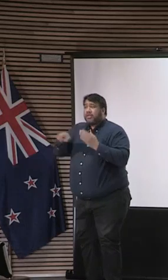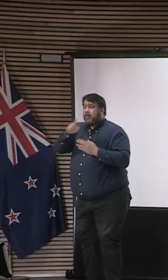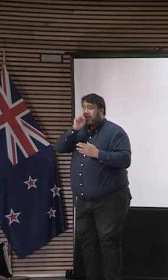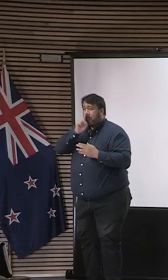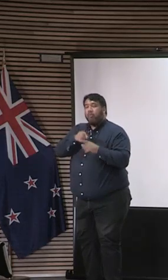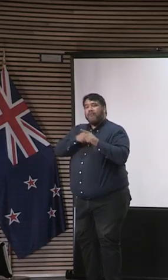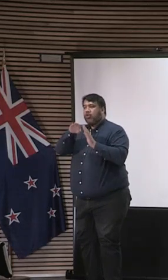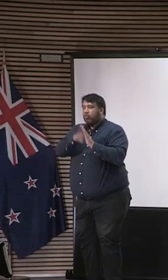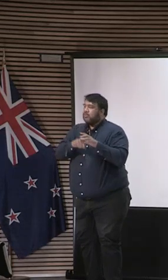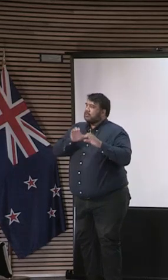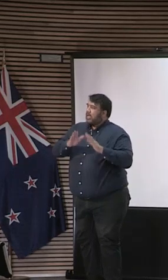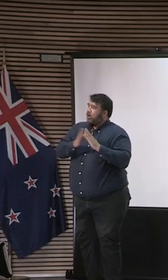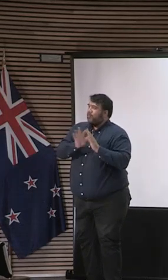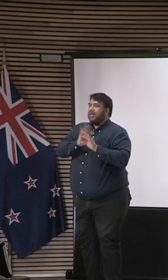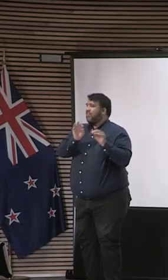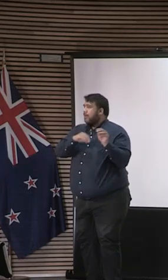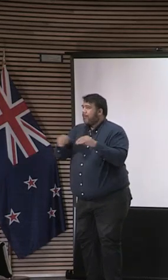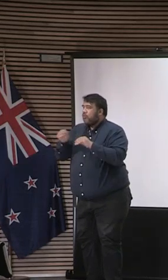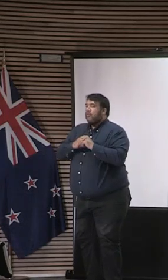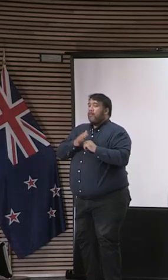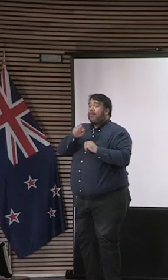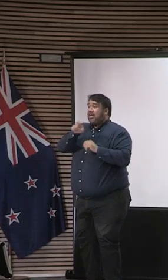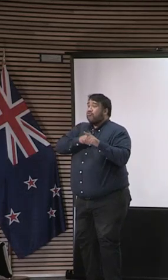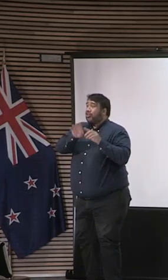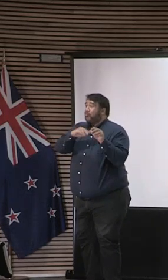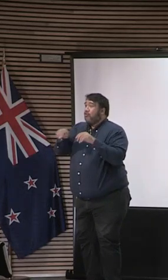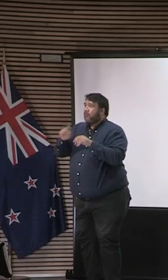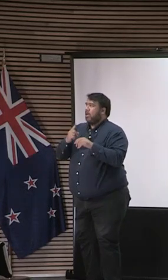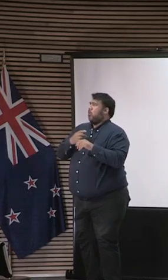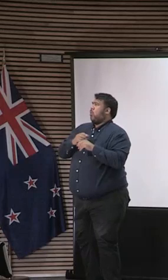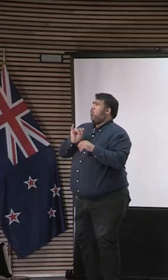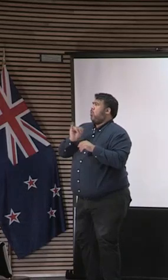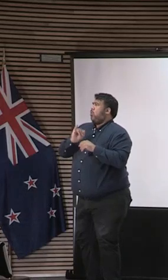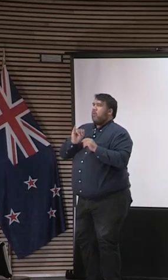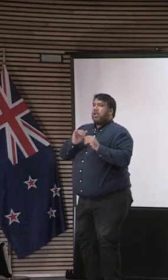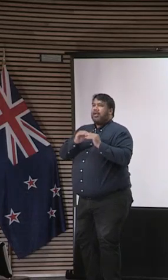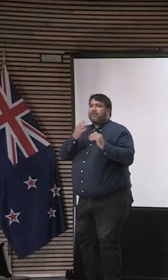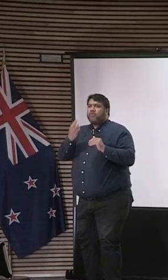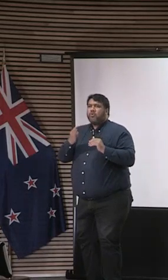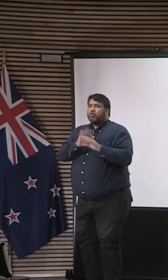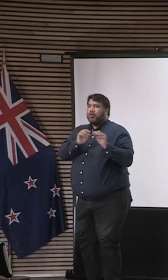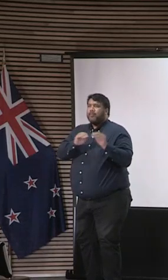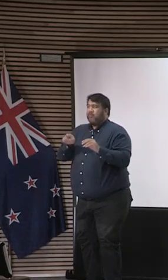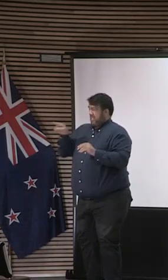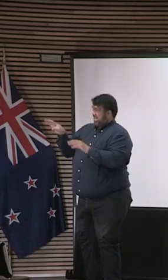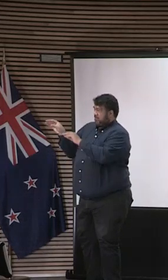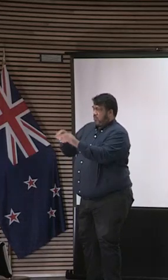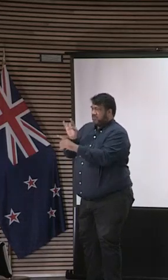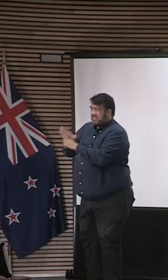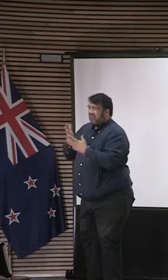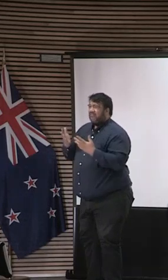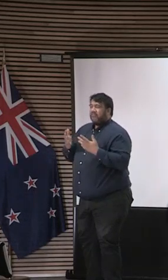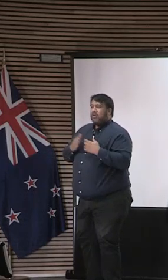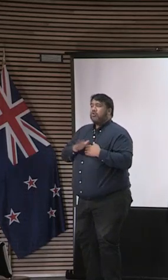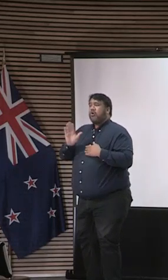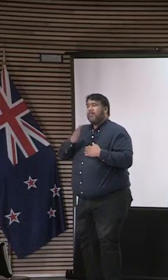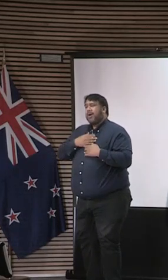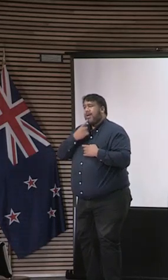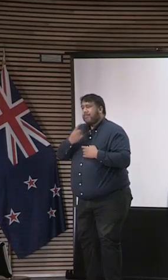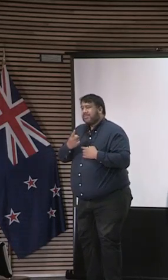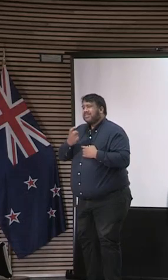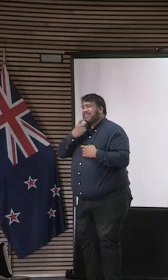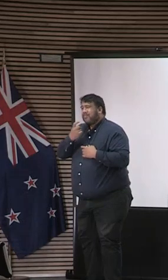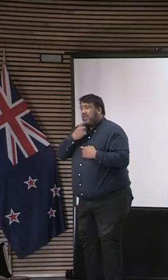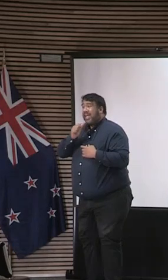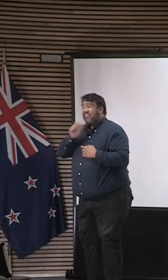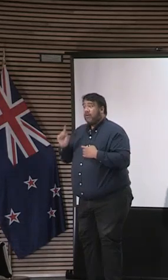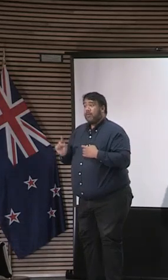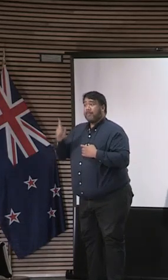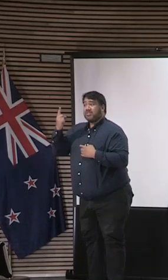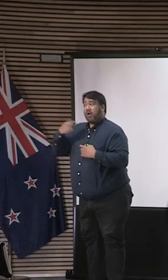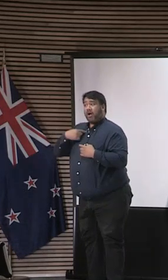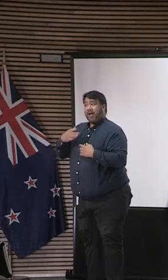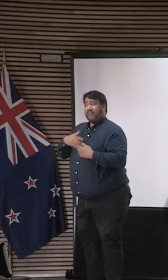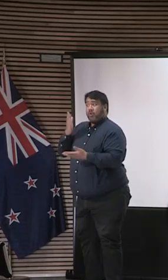te ra i nekehia e ia, ko te ra i